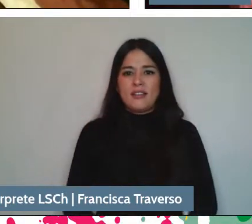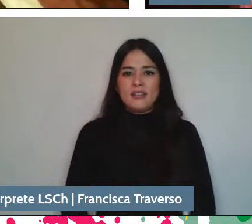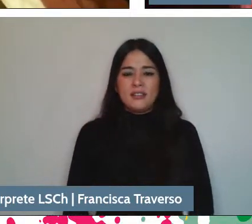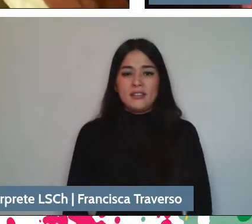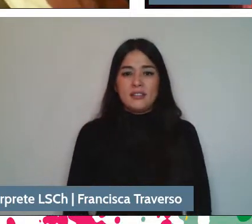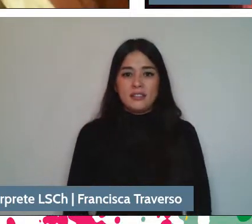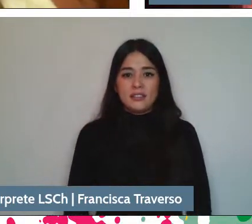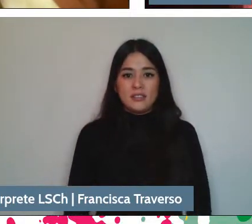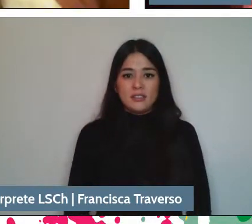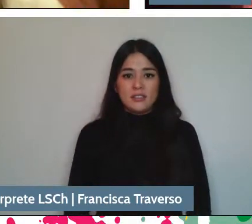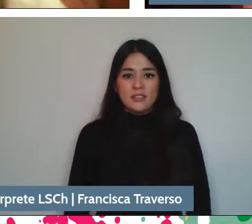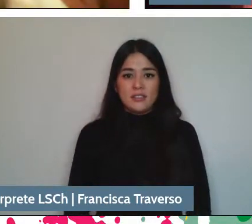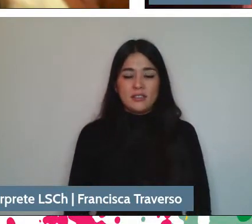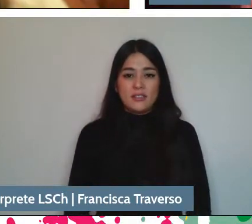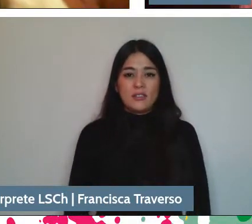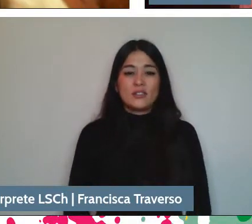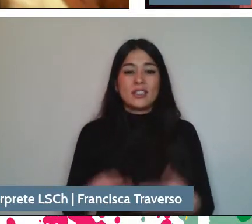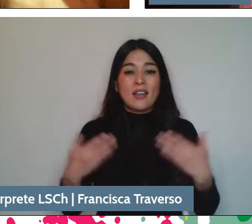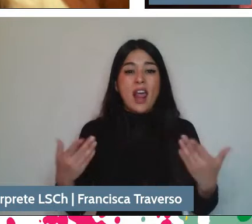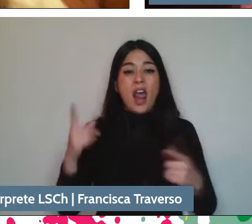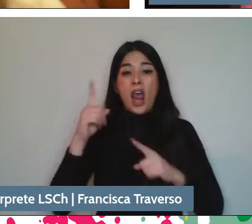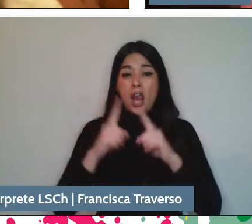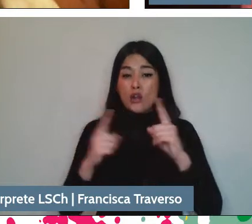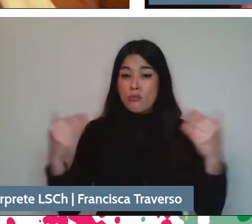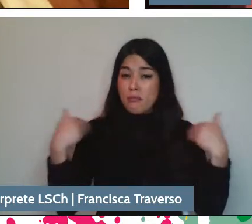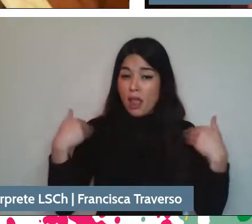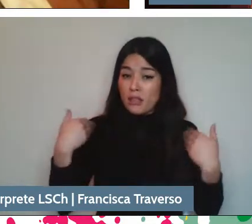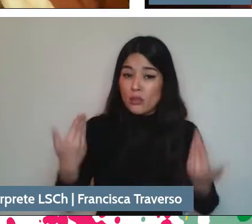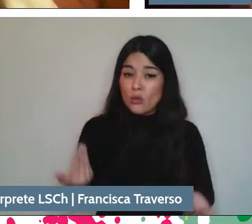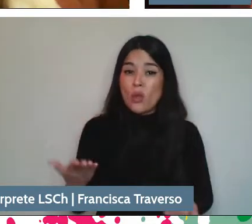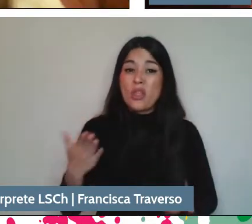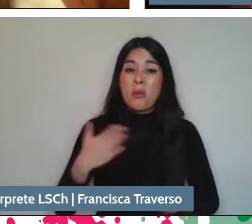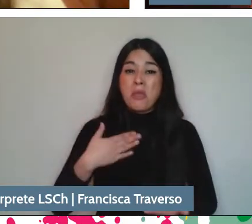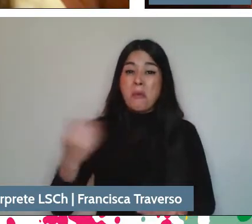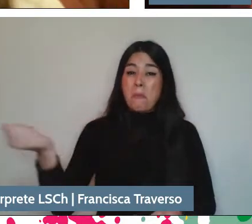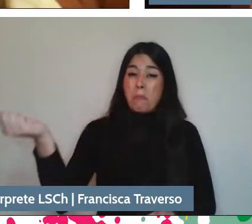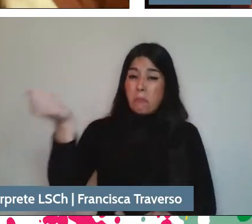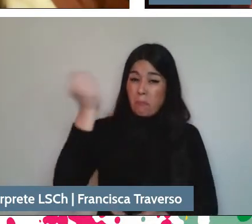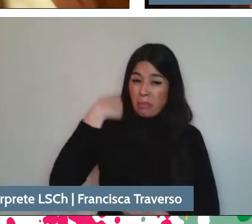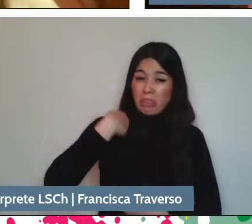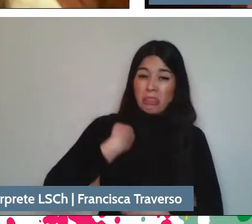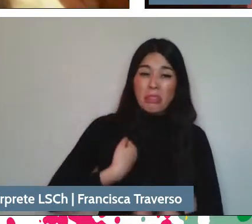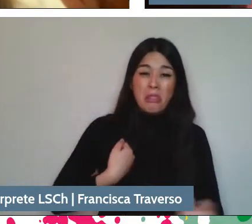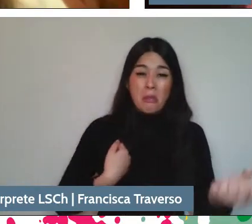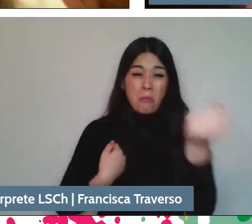o sea, cuando mi obra era despreciada más o menos universalmente